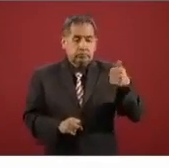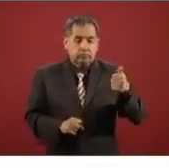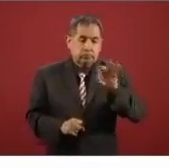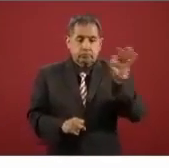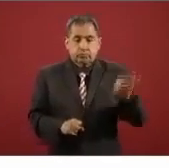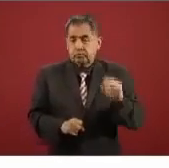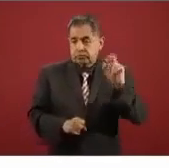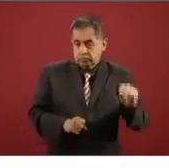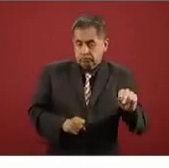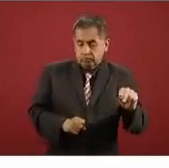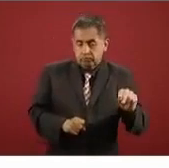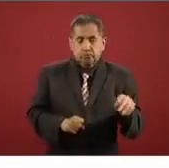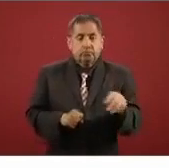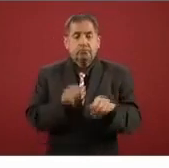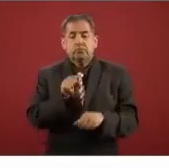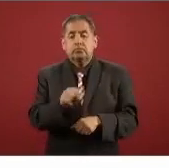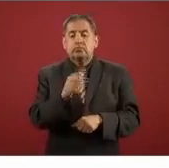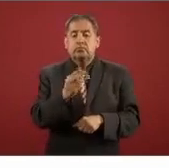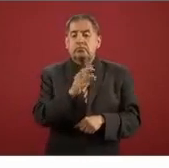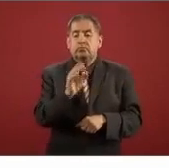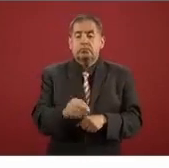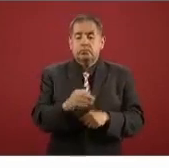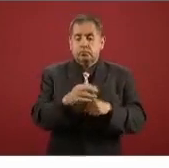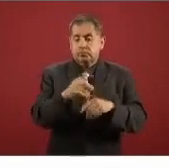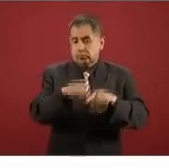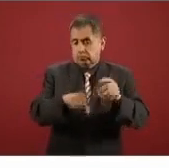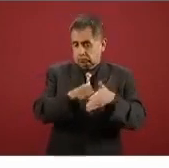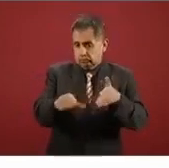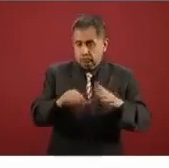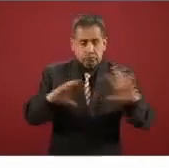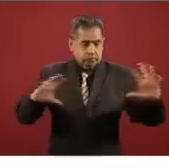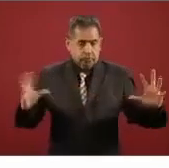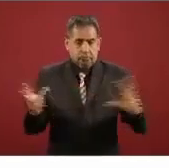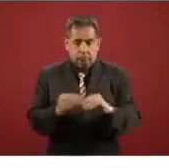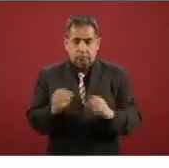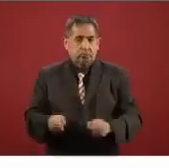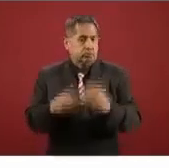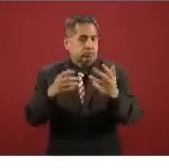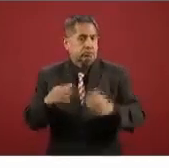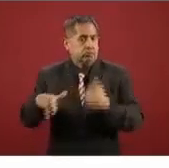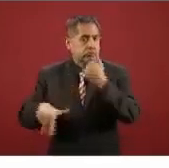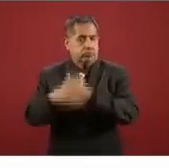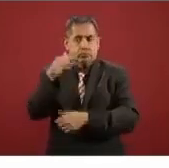por el No, 0.3 por ciento nulos y una participación de 13 mil 197.